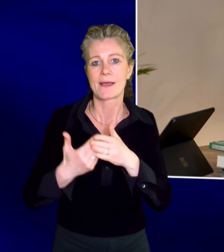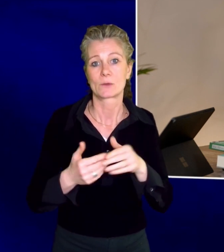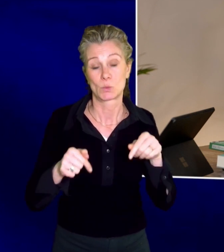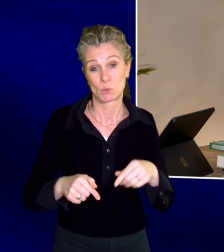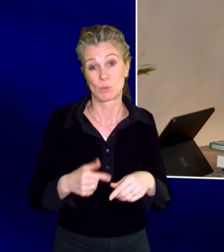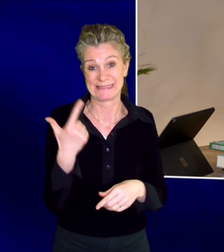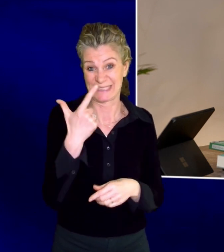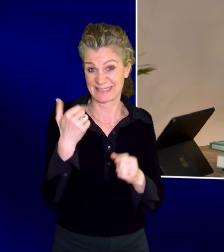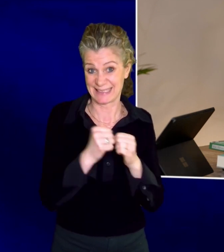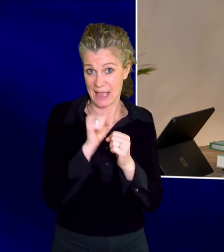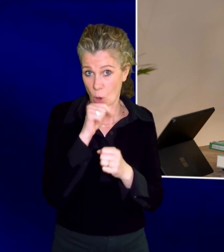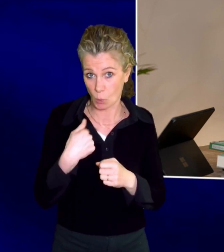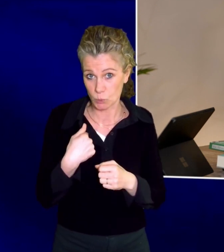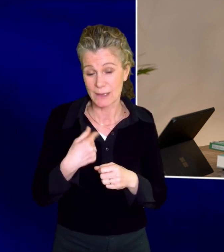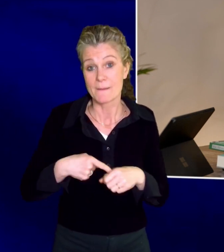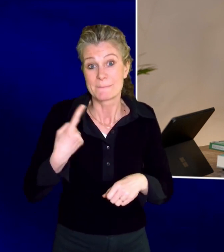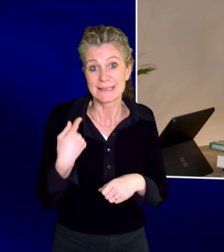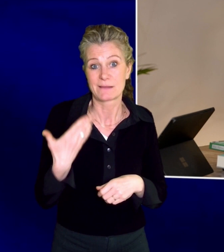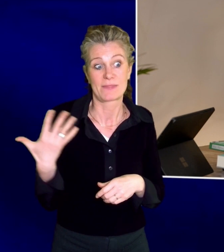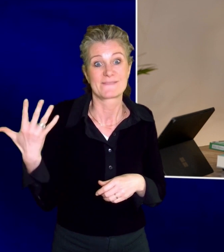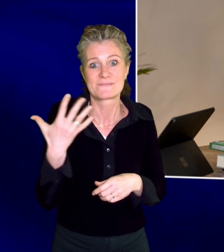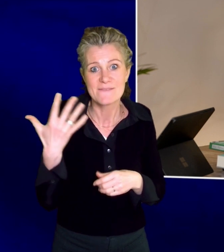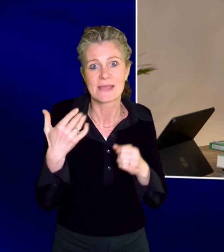al meer dan 55 jaar bezig met mensen in verdriet.